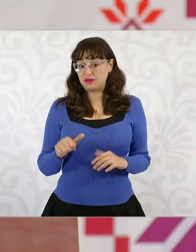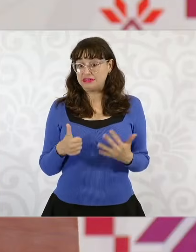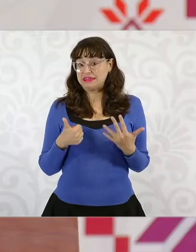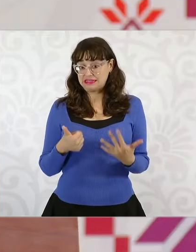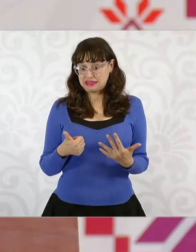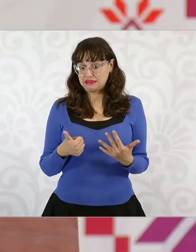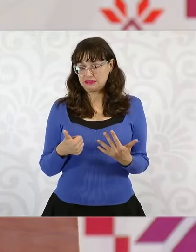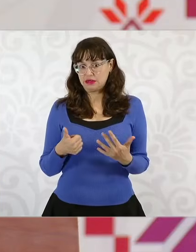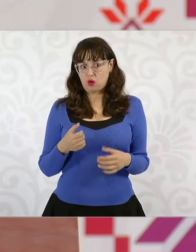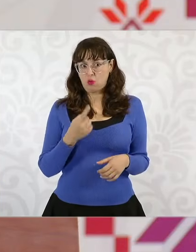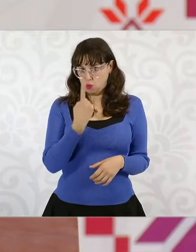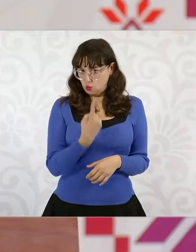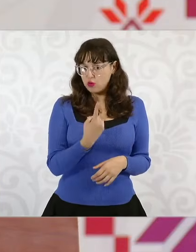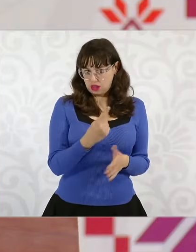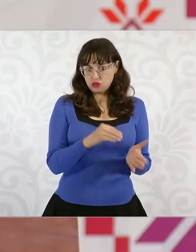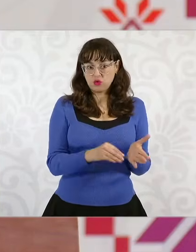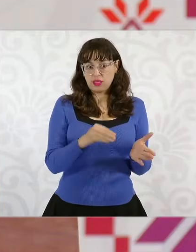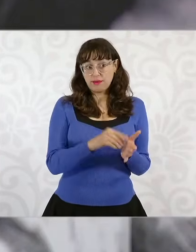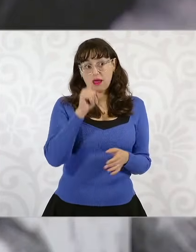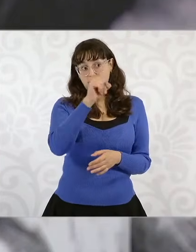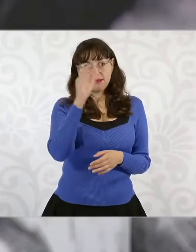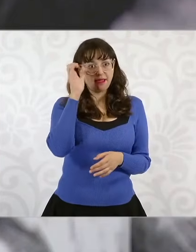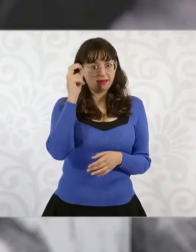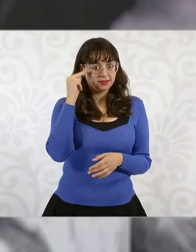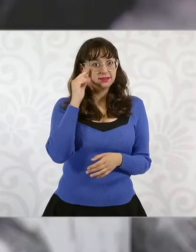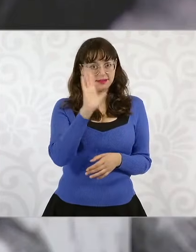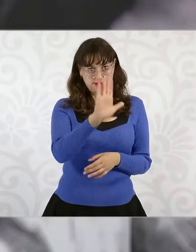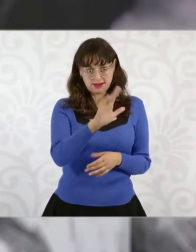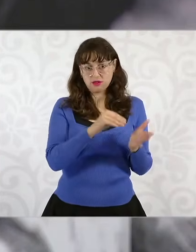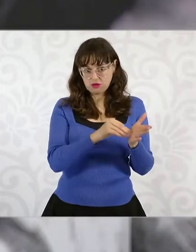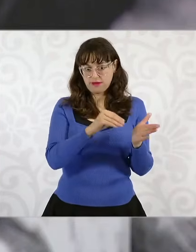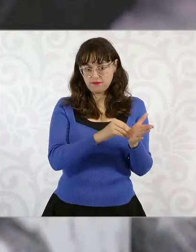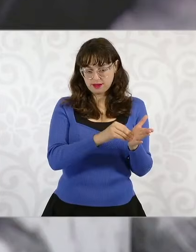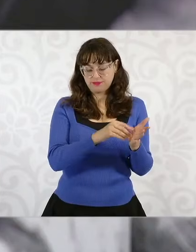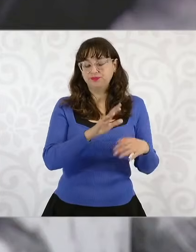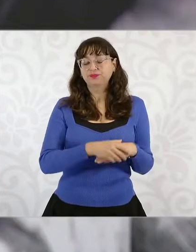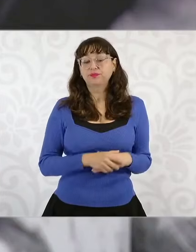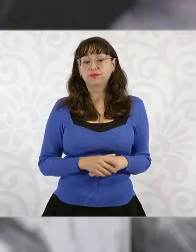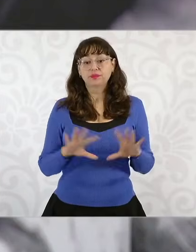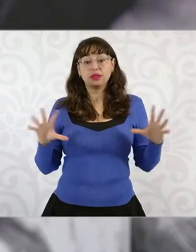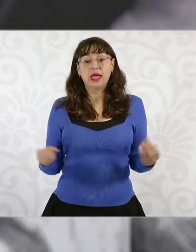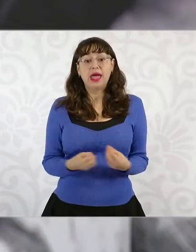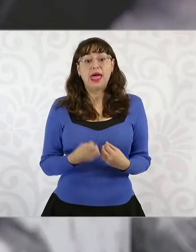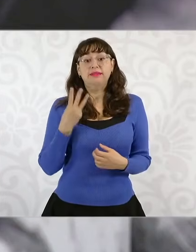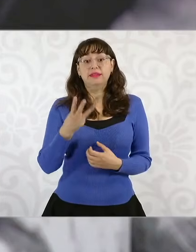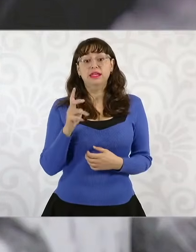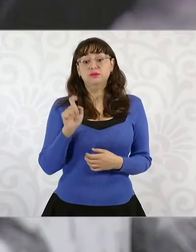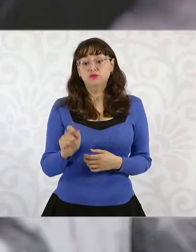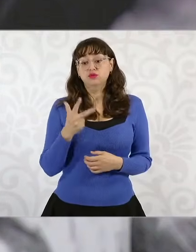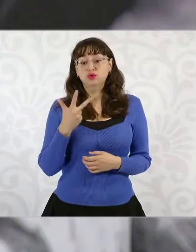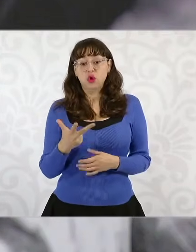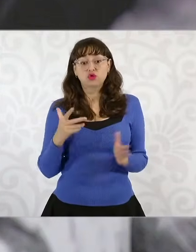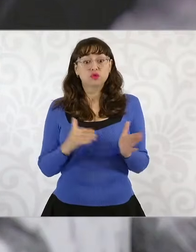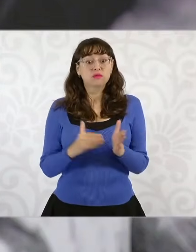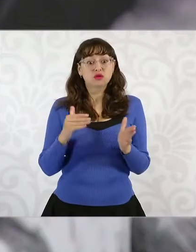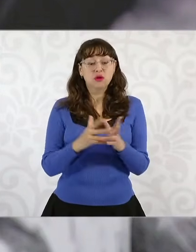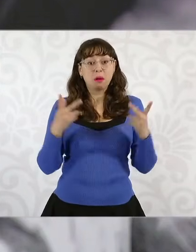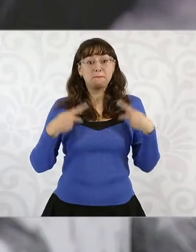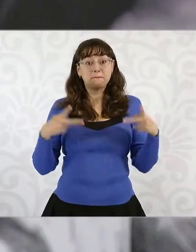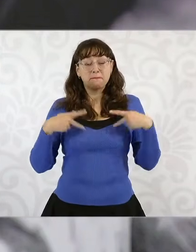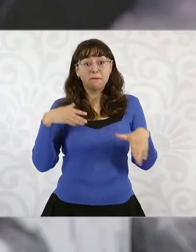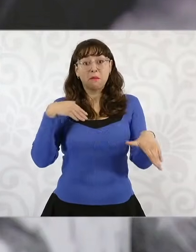con una que está vigente actualmente en China acumulan 3.8 millones de visitantes. 3.8